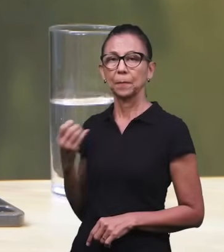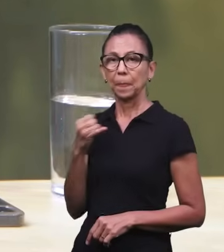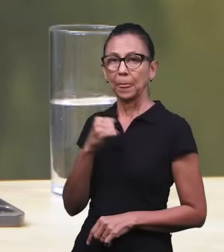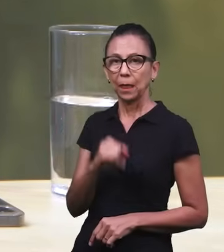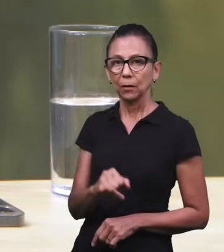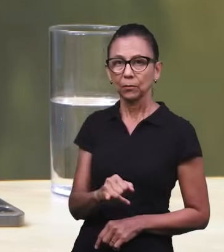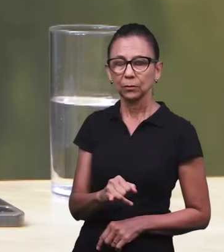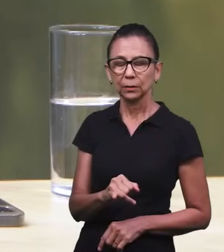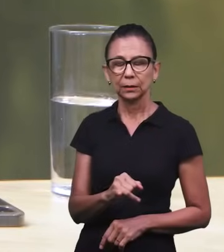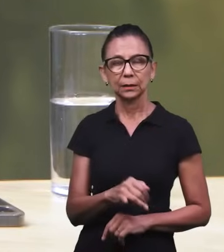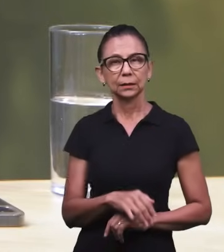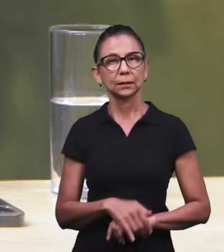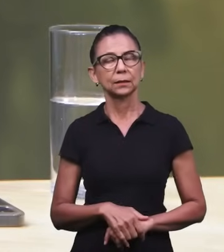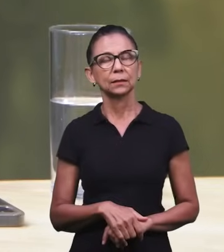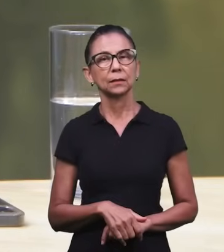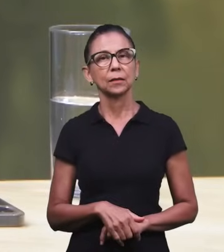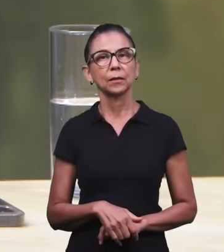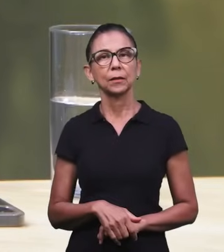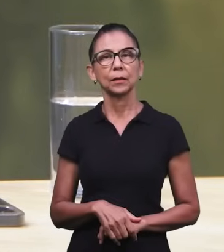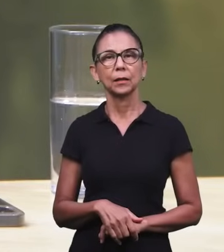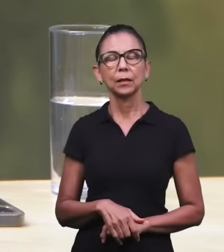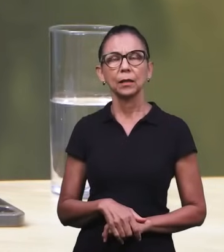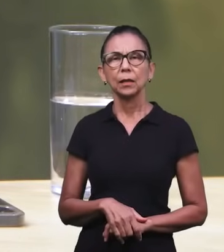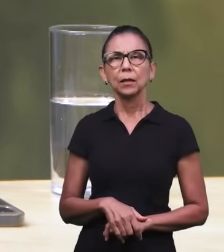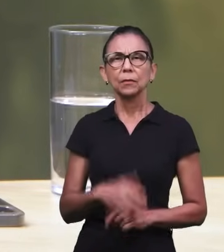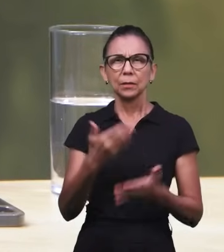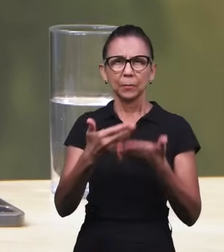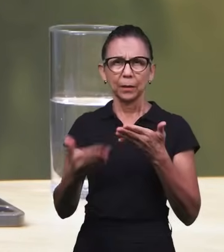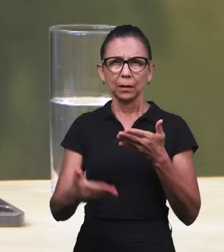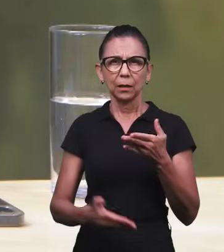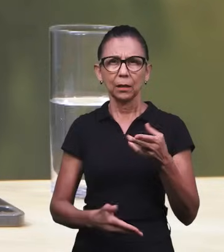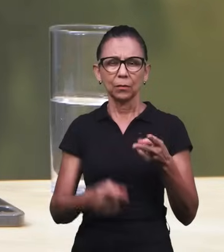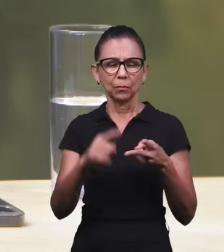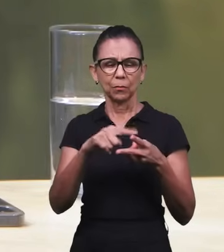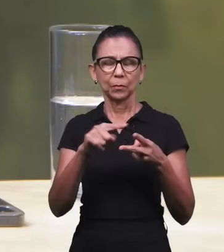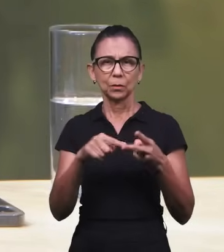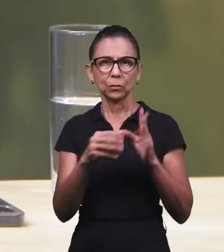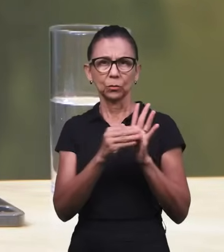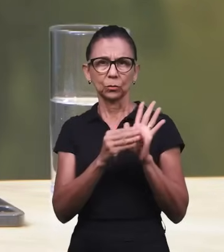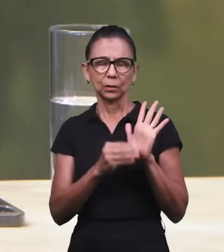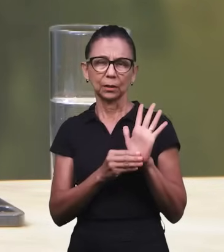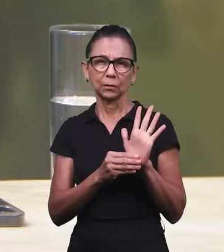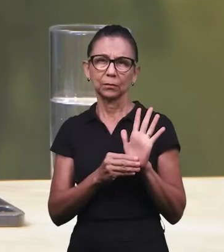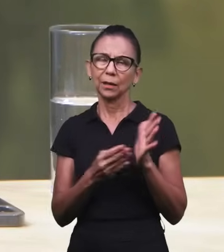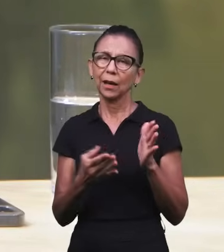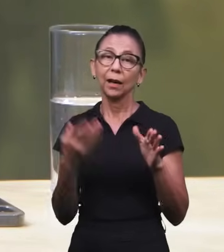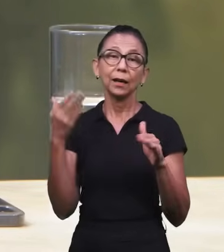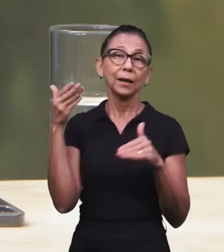ainda a nossa primeira e segunda apresentação transmissão acesse lá para você acompanhar essa